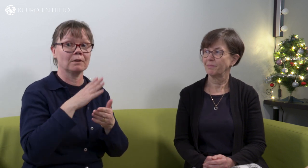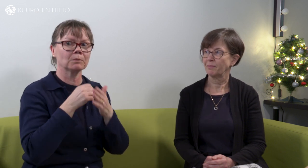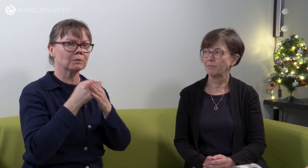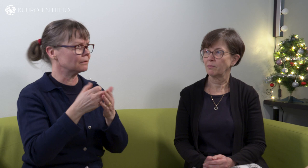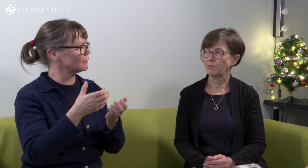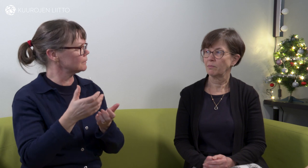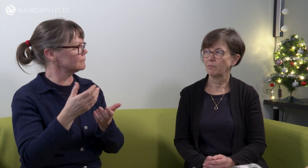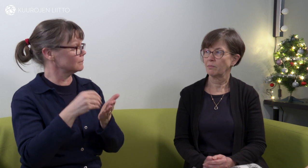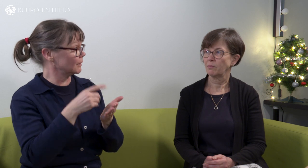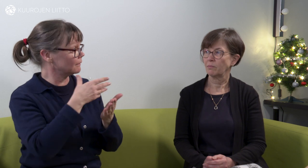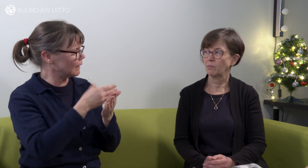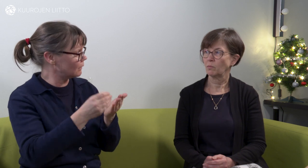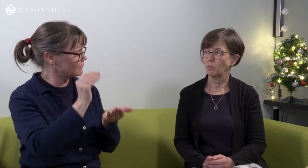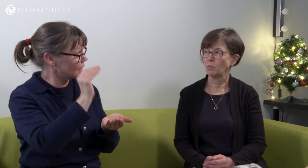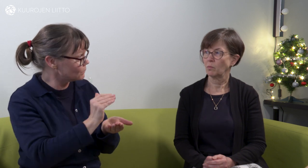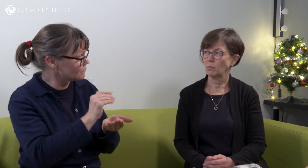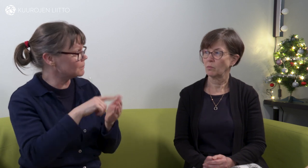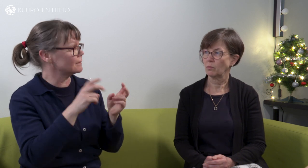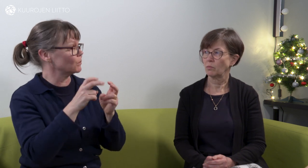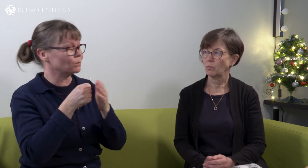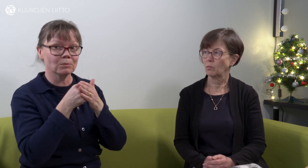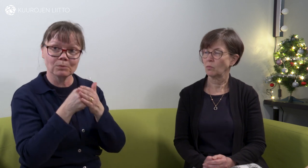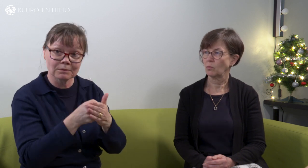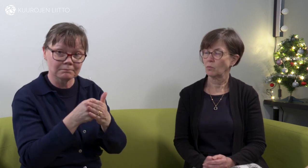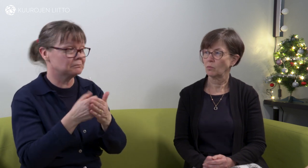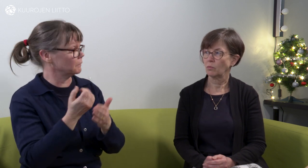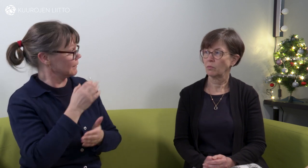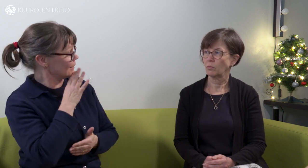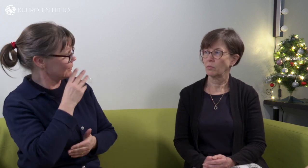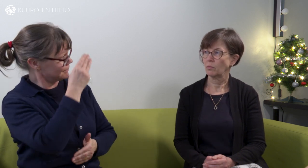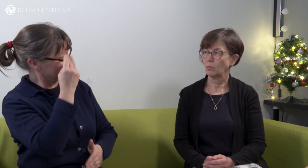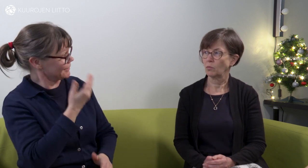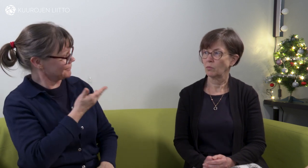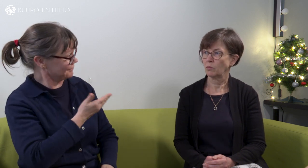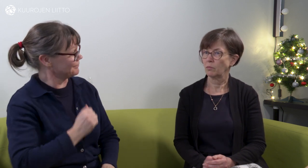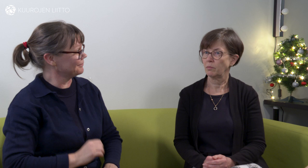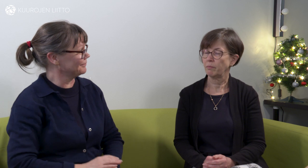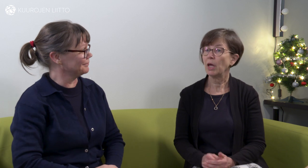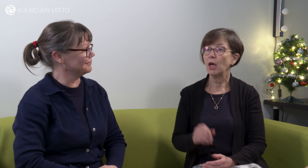Veroalen lisäksi helpotusta tuo sähkötuki, - ja näistä Mervi voinee kertoa lisää.